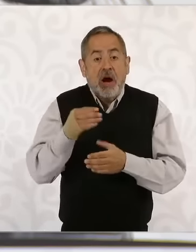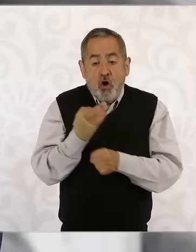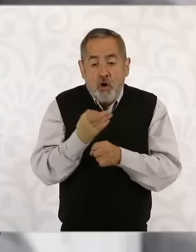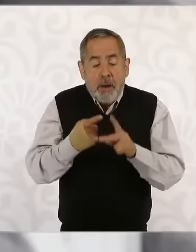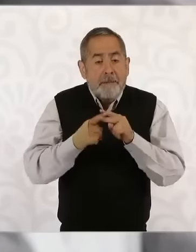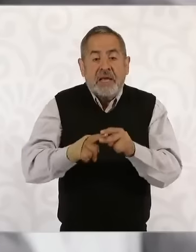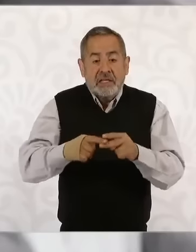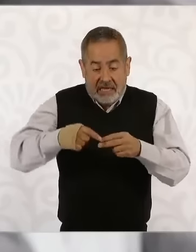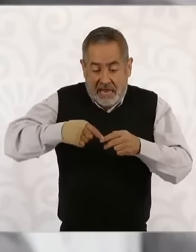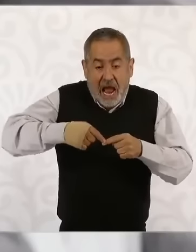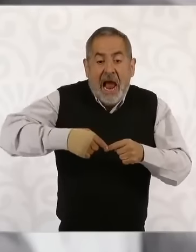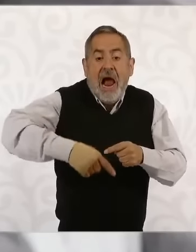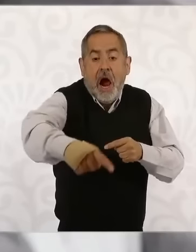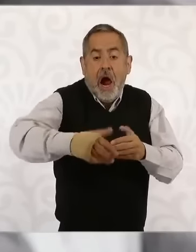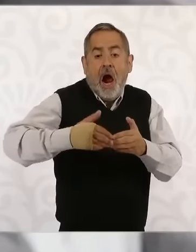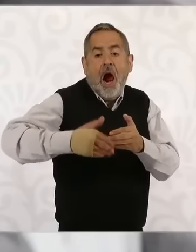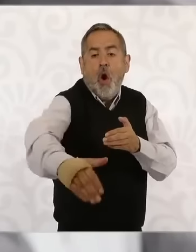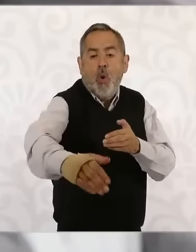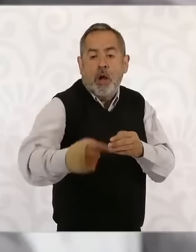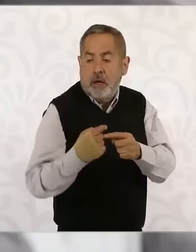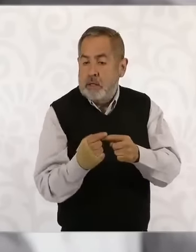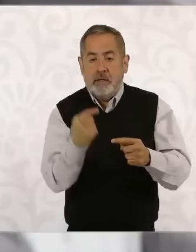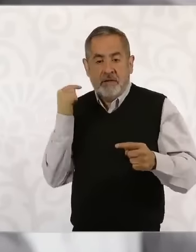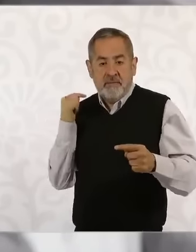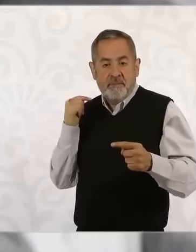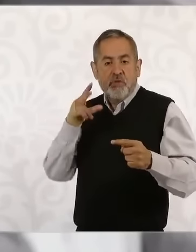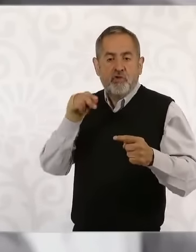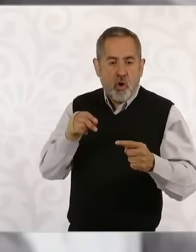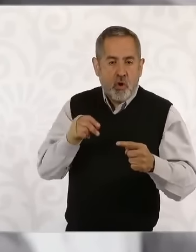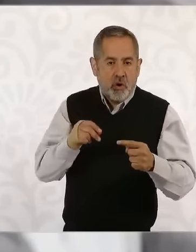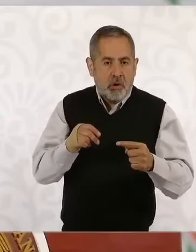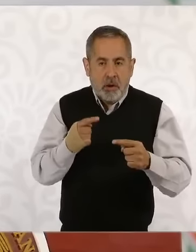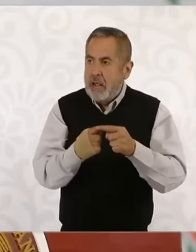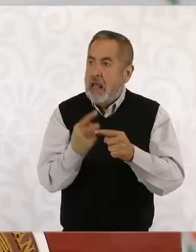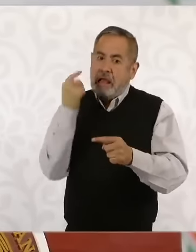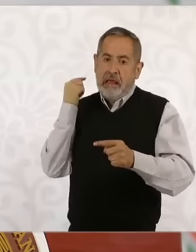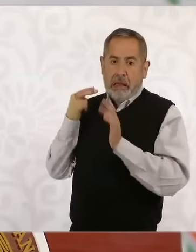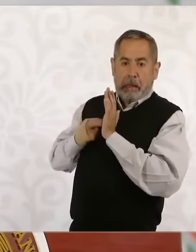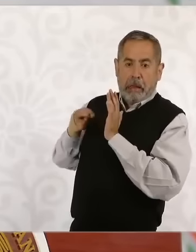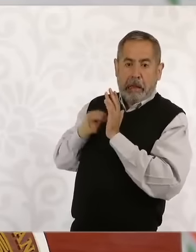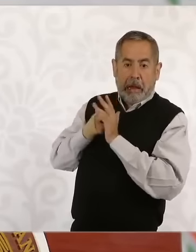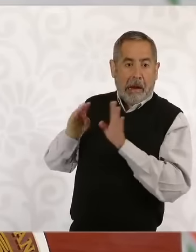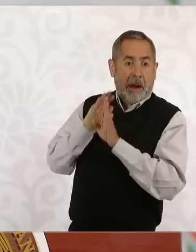empiezan a partir de ahora. retroactividad quiere decir al pasado. En materia procesal,